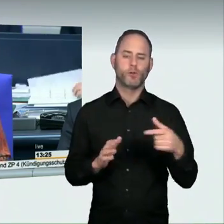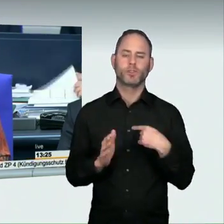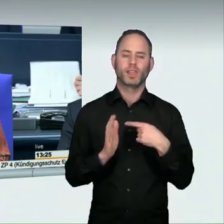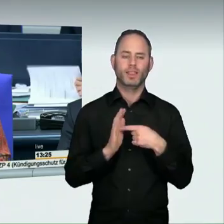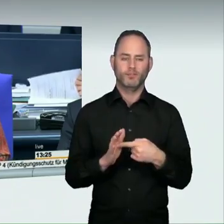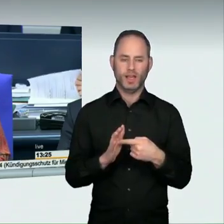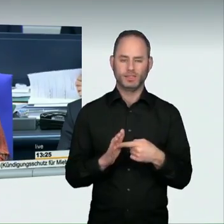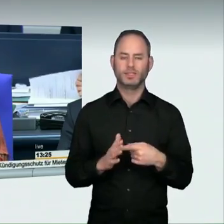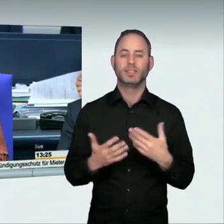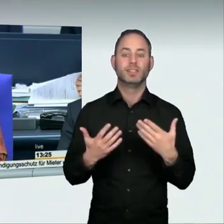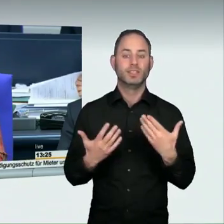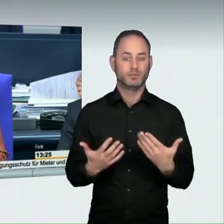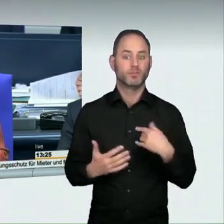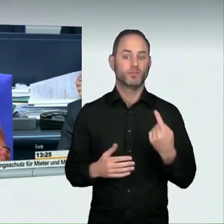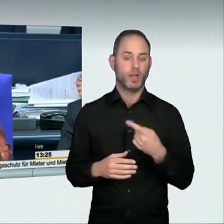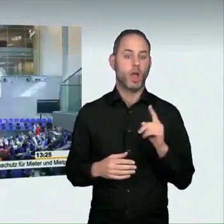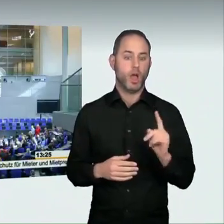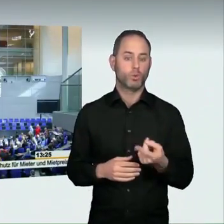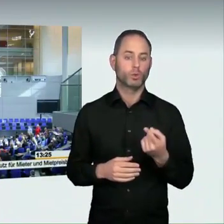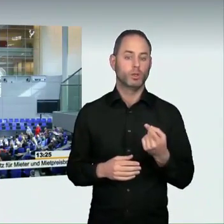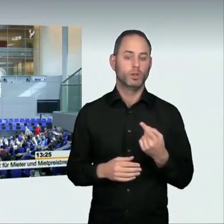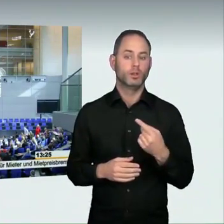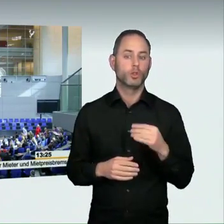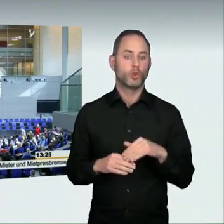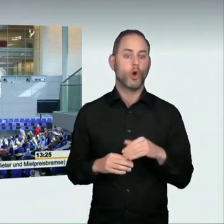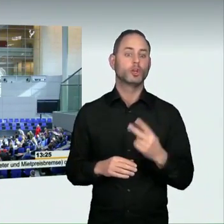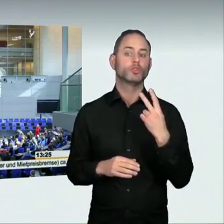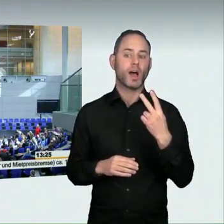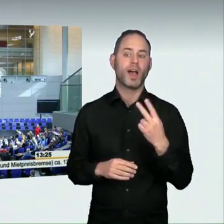im Anschluss durchführen werden. Ich bitte jetzt die Schriftführerinnen